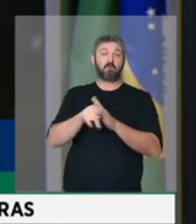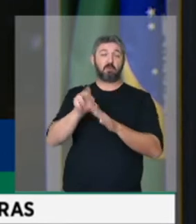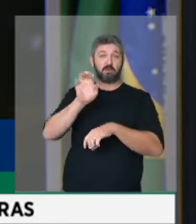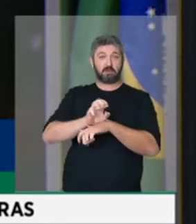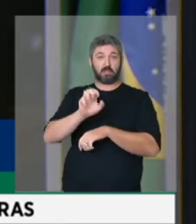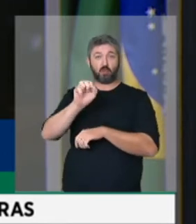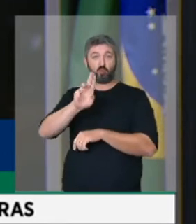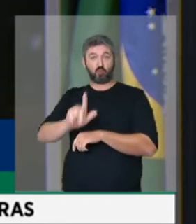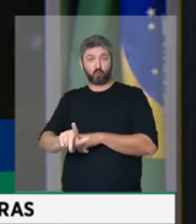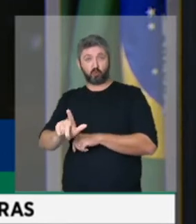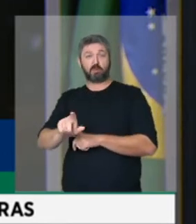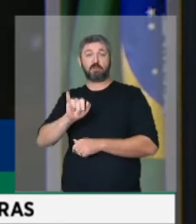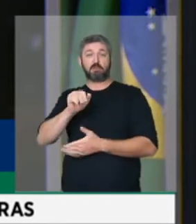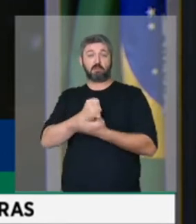DECISÕES QUE NÃO SEJAM DO INTERESSE NACIONAL. ENTÃO COM